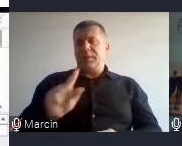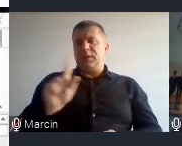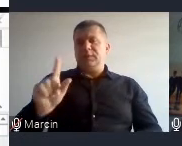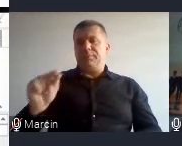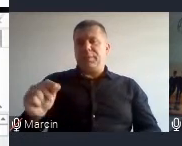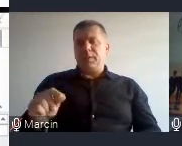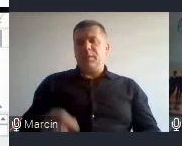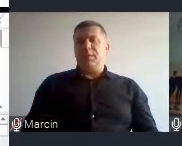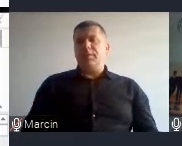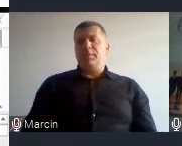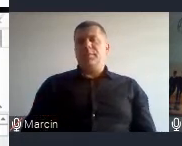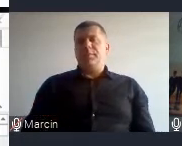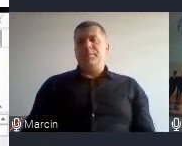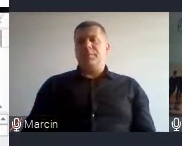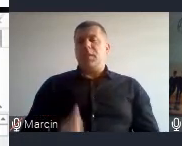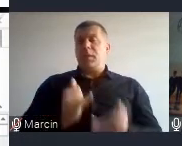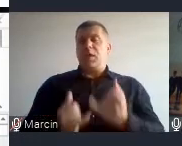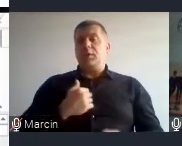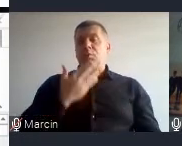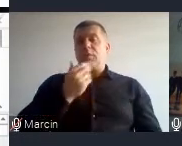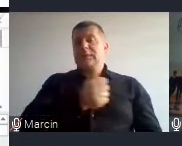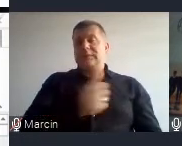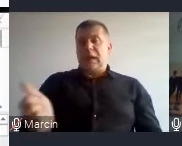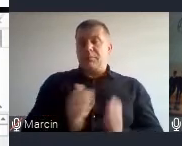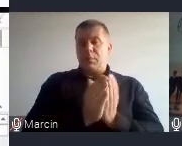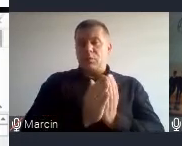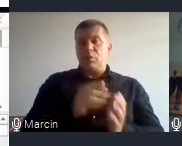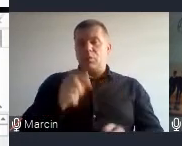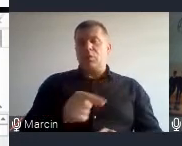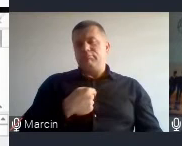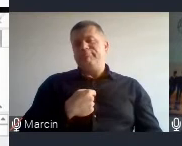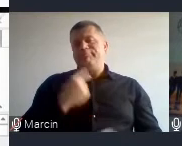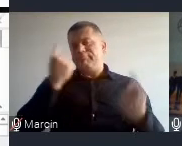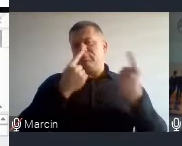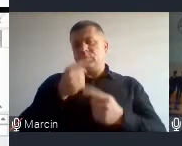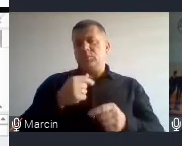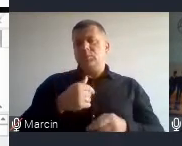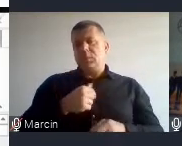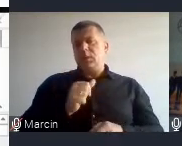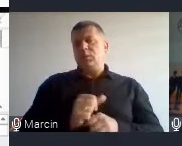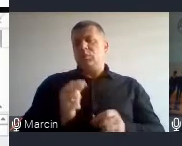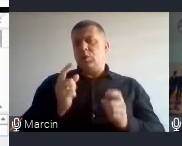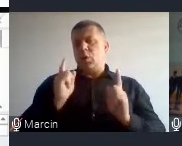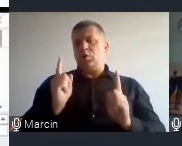Natomiast jeśli mówimy o samym podręczniku to tutaj byłbym dość ostrożny.